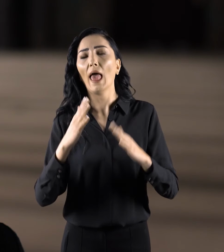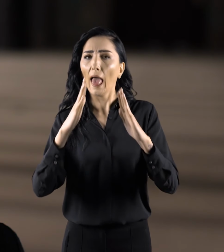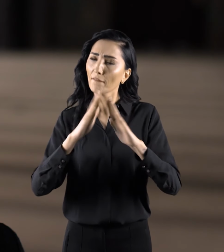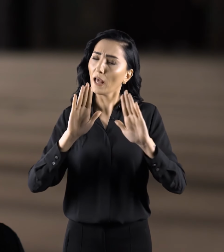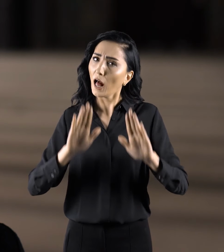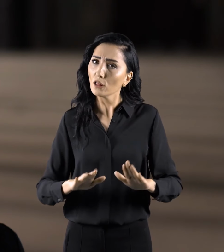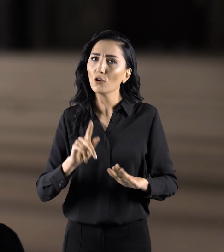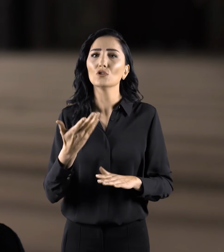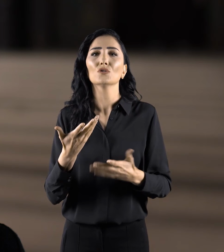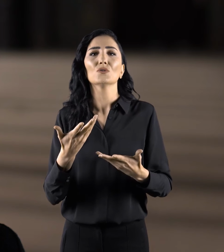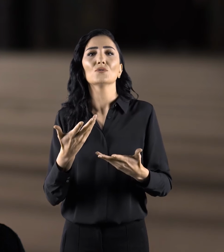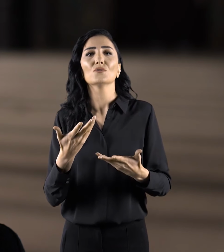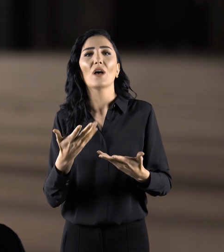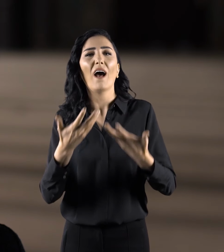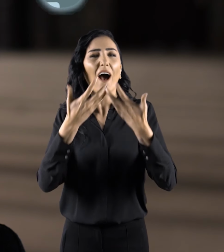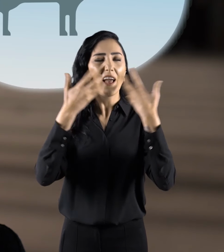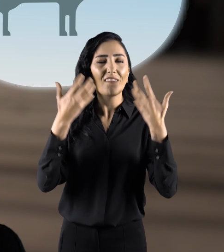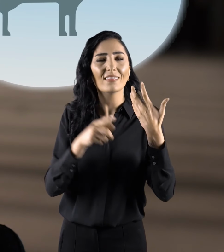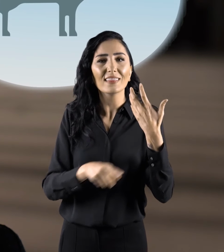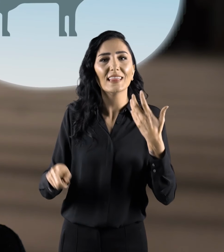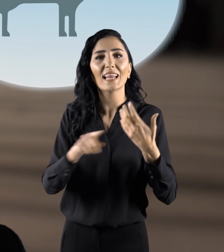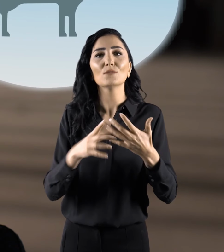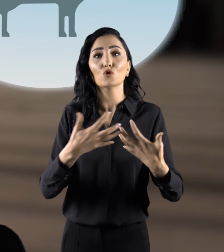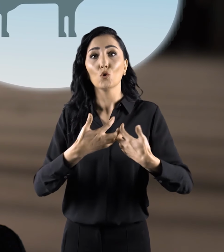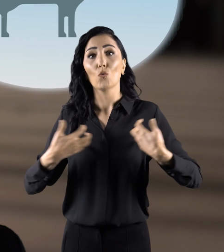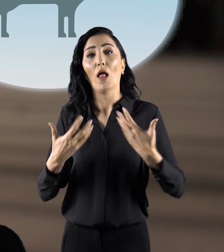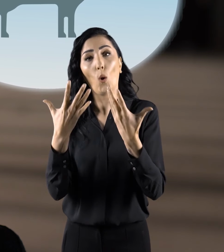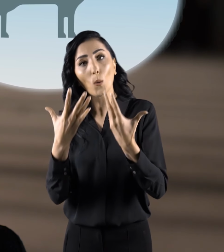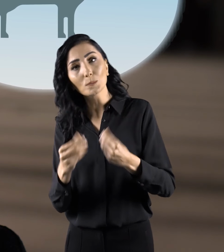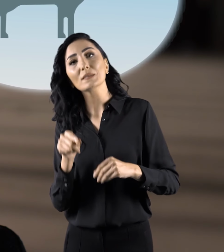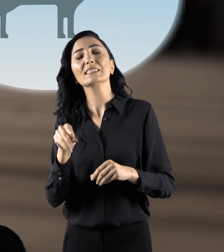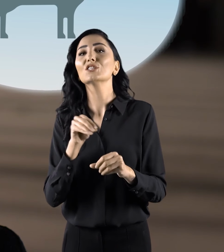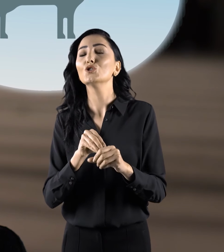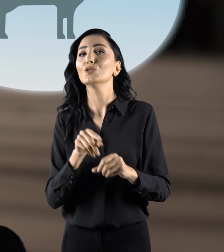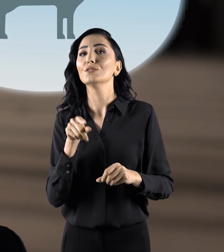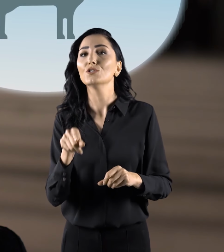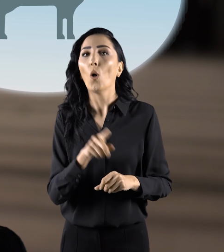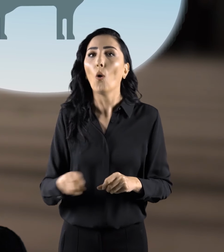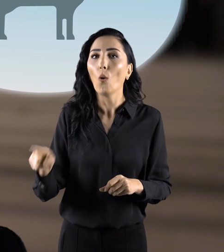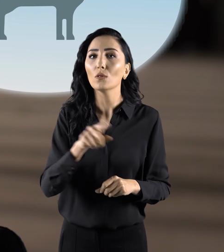Evde kalıyorsak evcil ve çiftlik hayvanlarımızın güvende kalmalarını sağlamak amacıyla